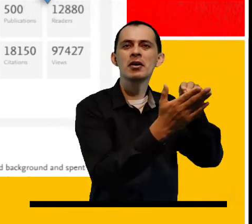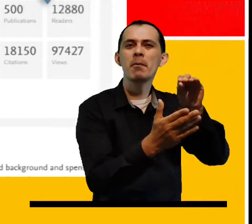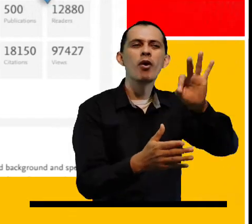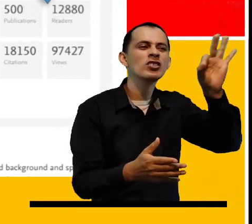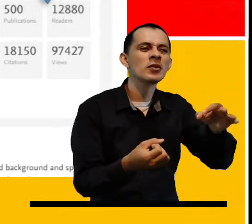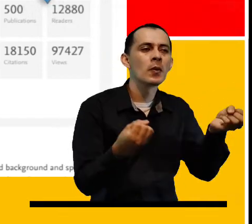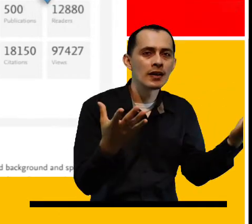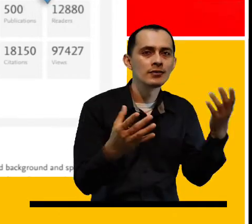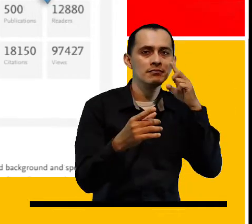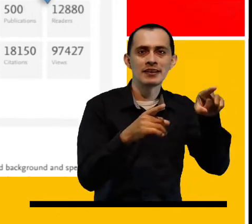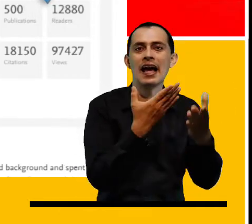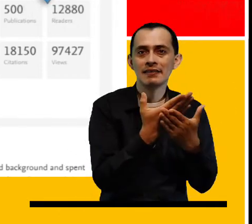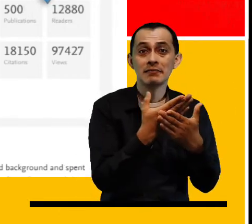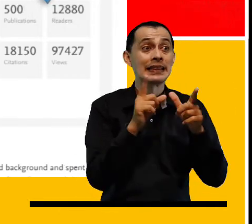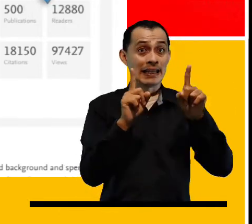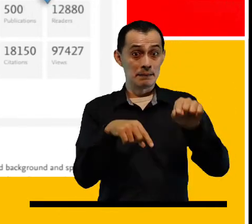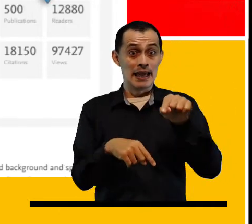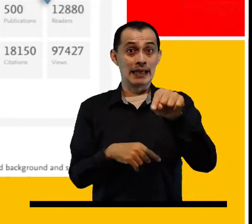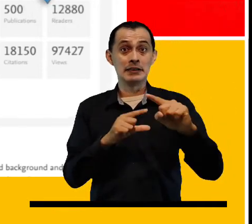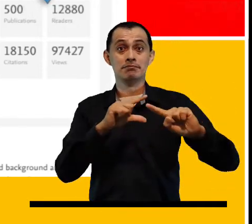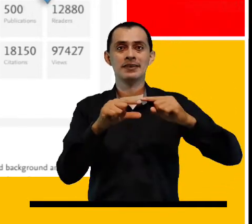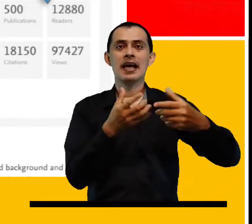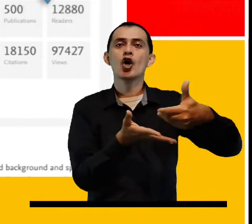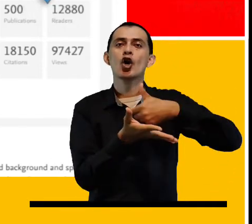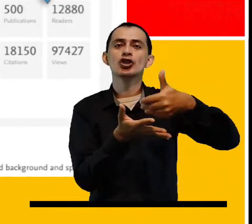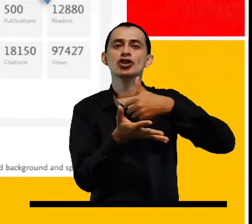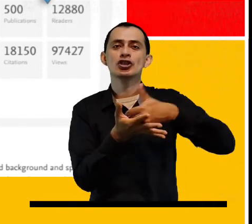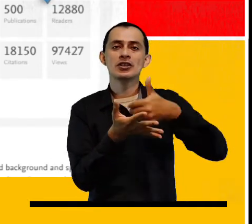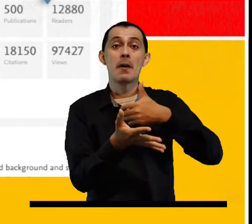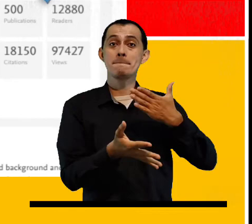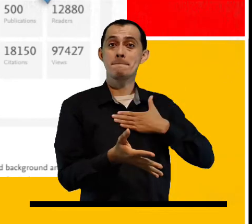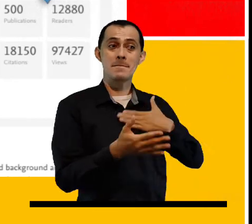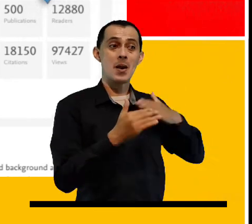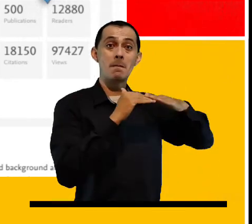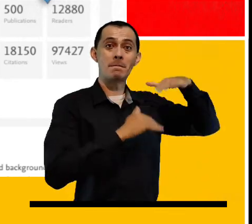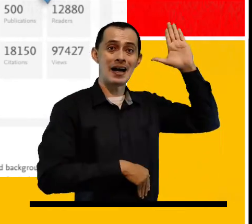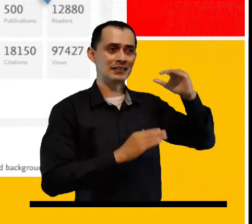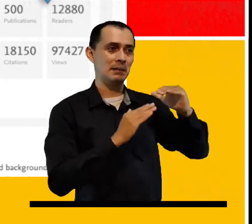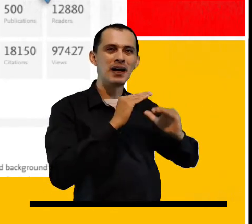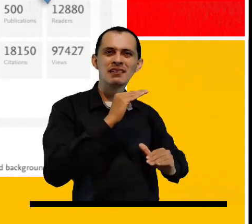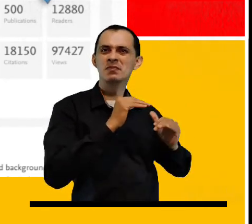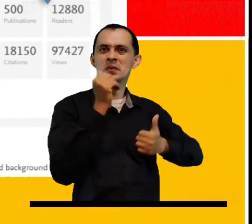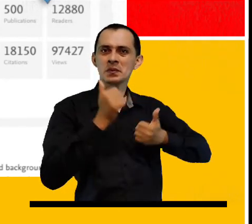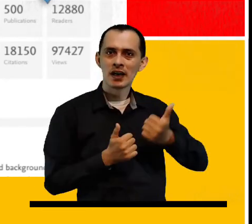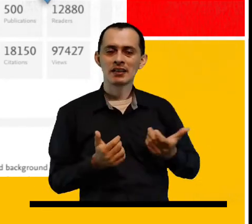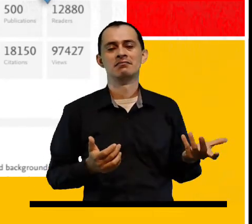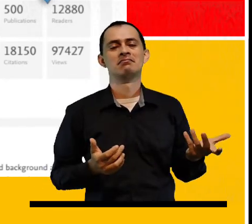productos académicos más relevantes a su formación y también podrán acceder a bases de datos